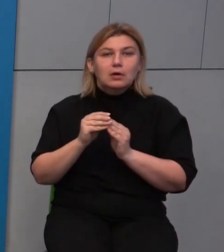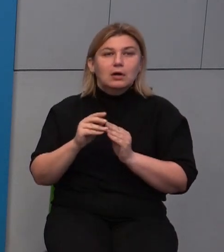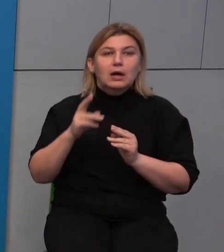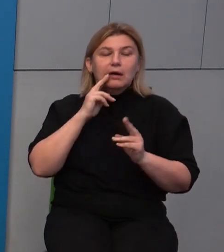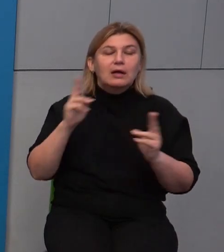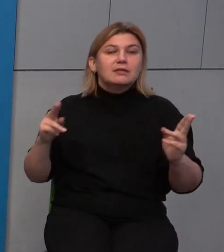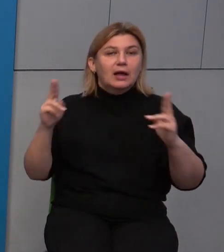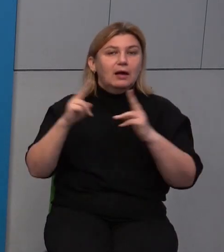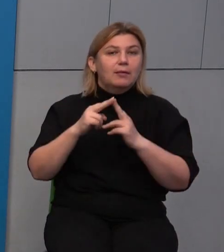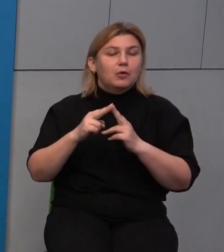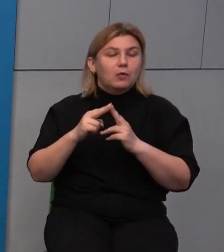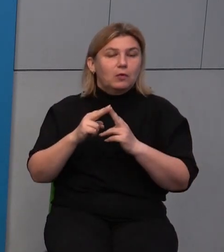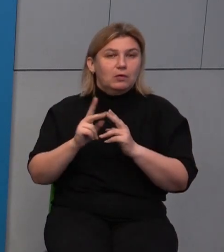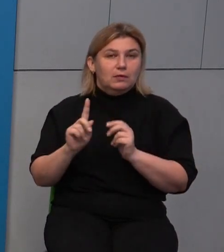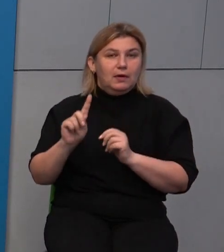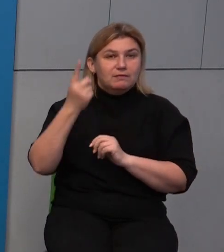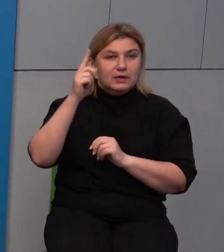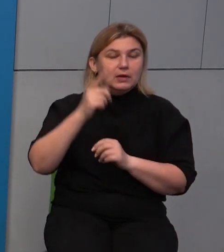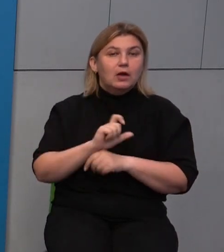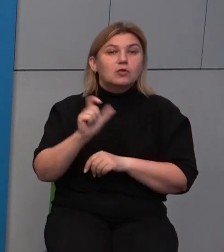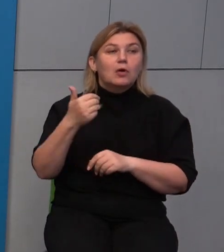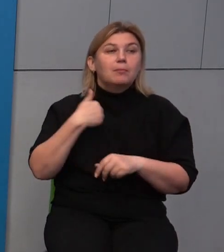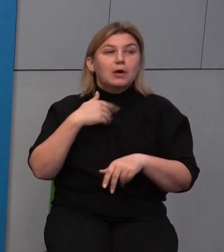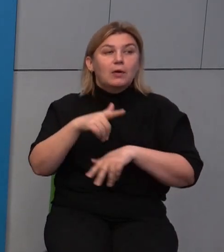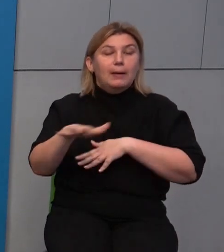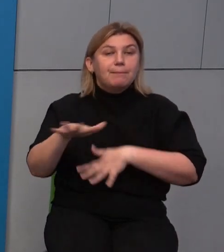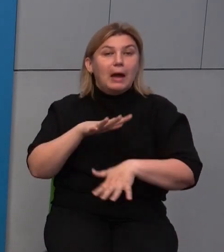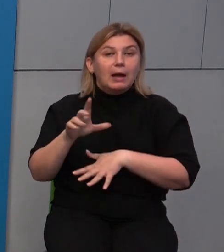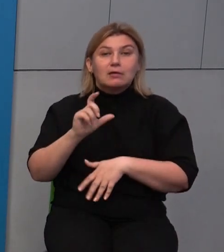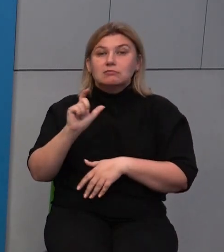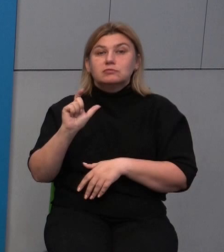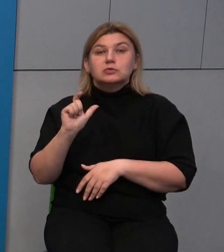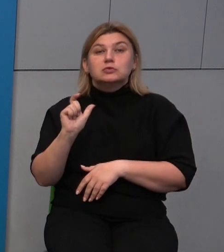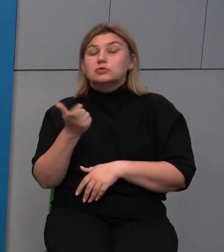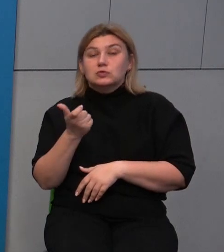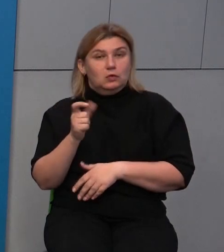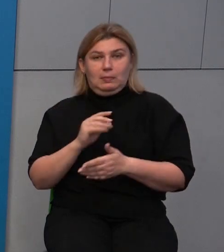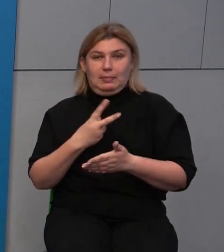I opowiadała, co w tych miejscach się wydarzyło, o czym on nie pisze.